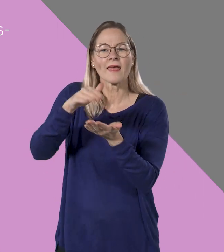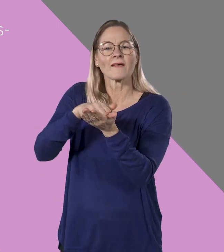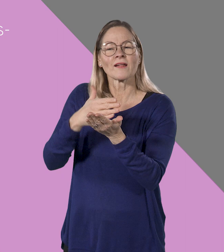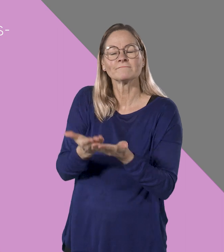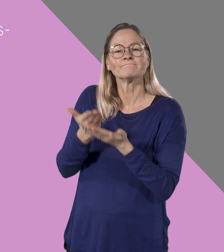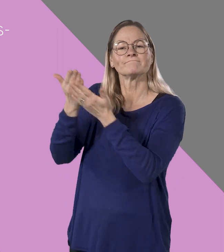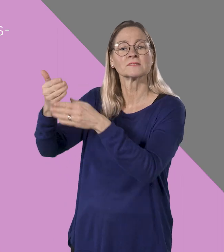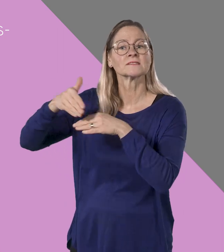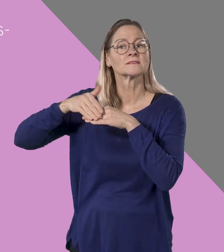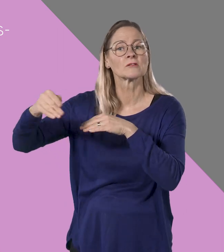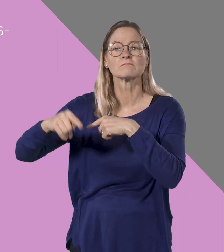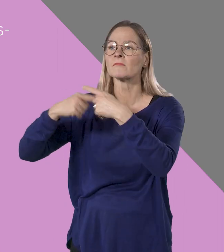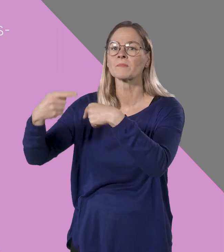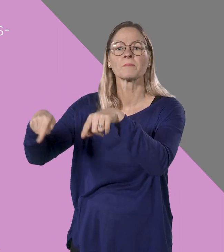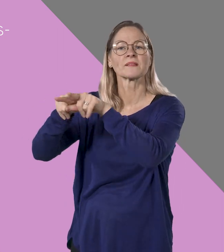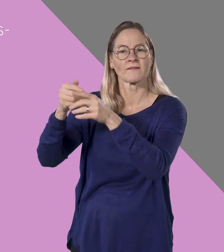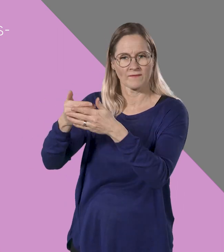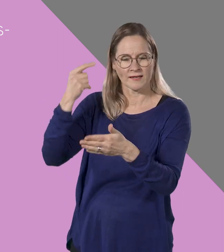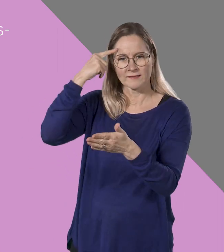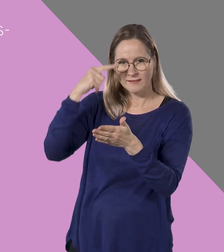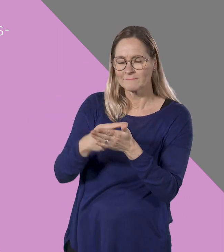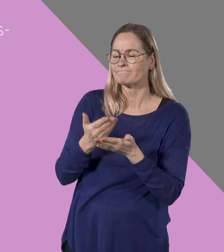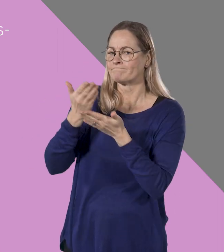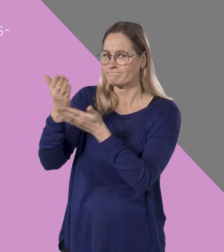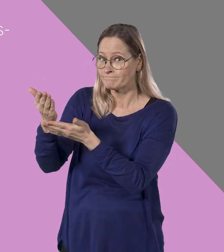evääksi jatkotoimenpiteitä varten.